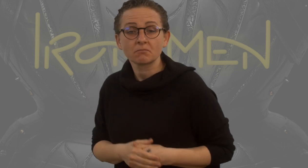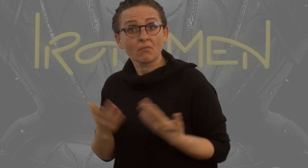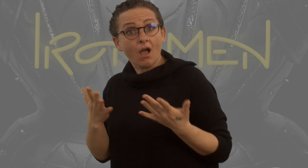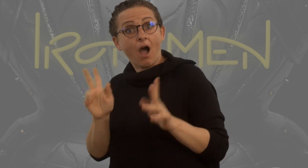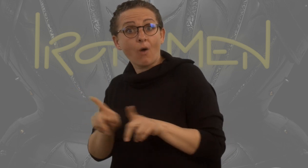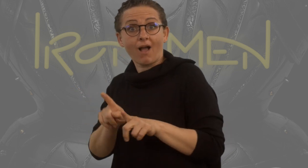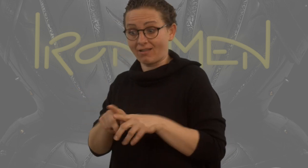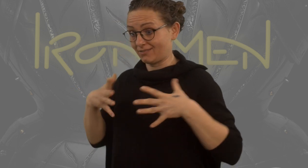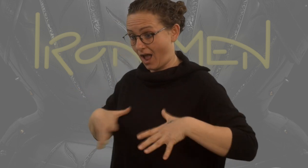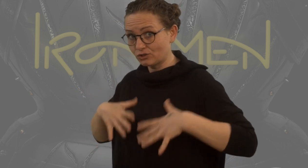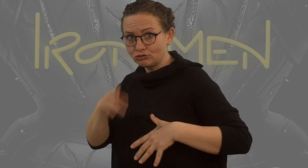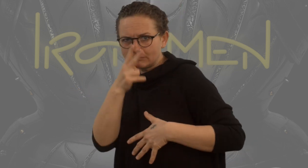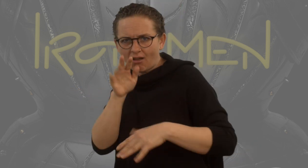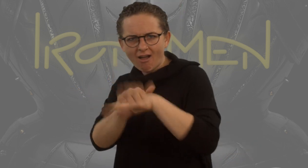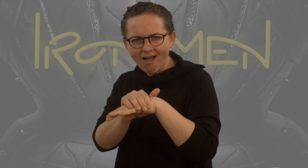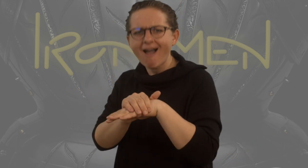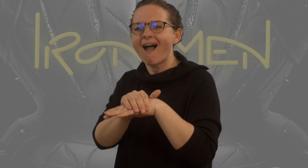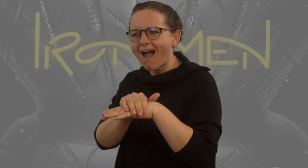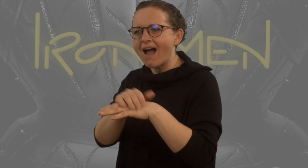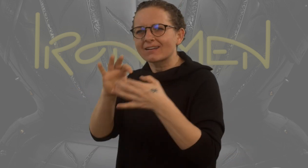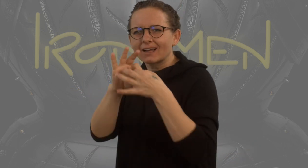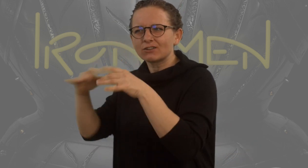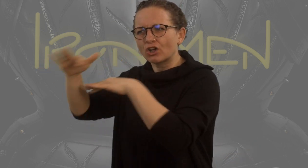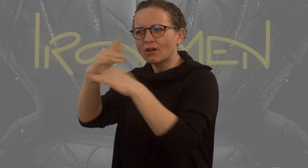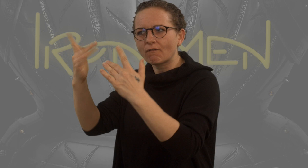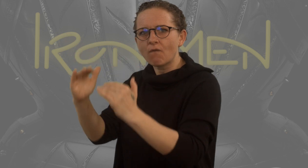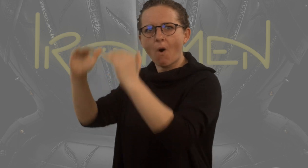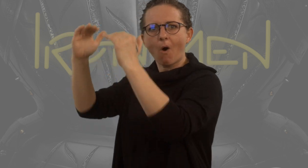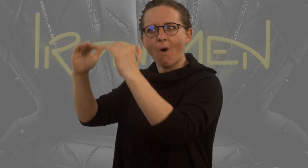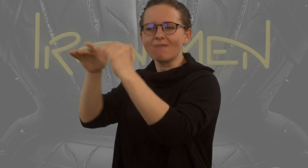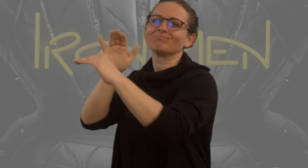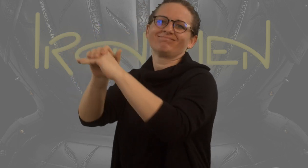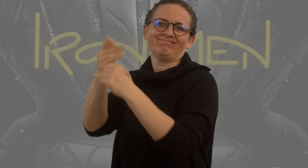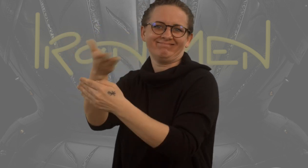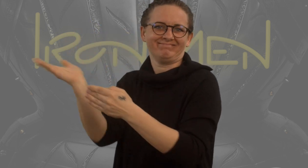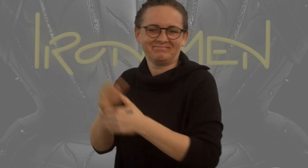aber vor allem erzählte sie über den gesellschaftlichen Rang des Besitzers.